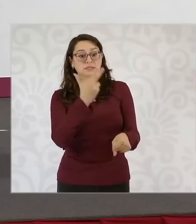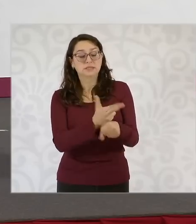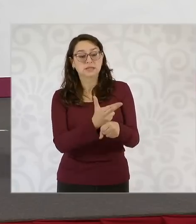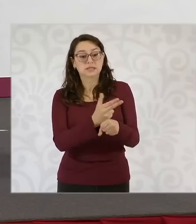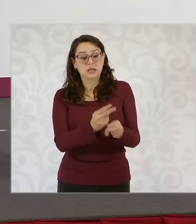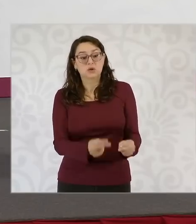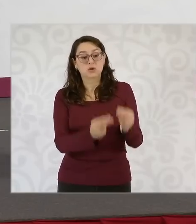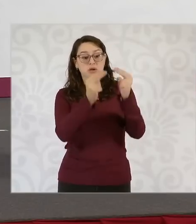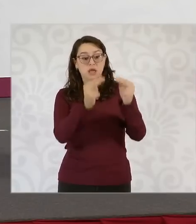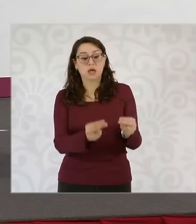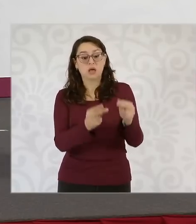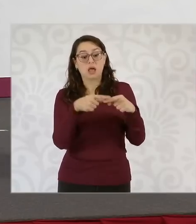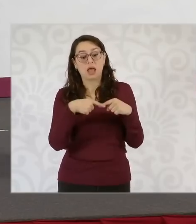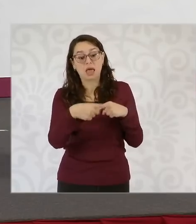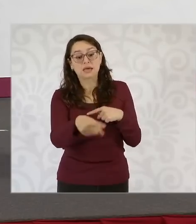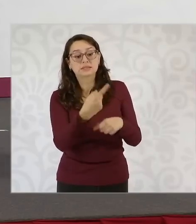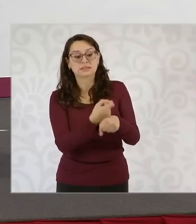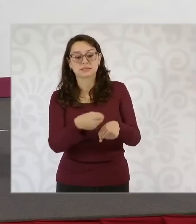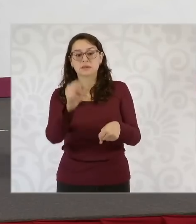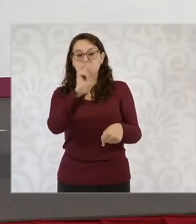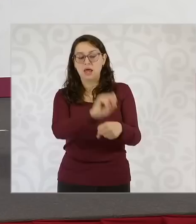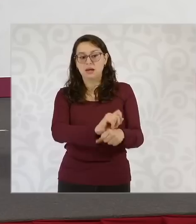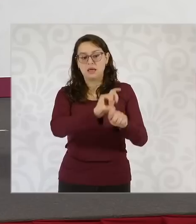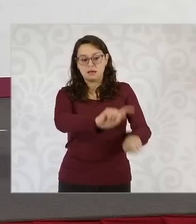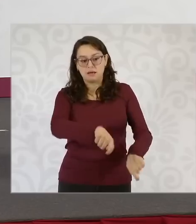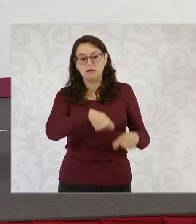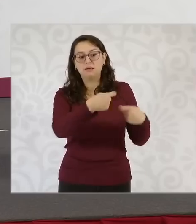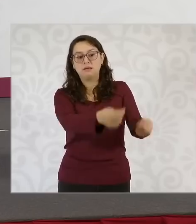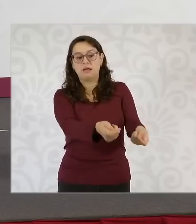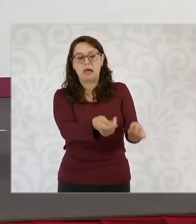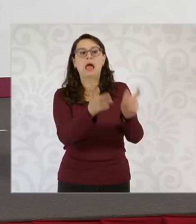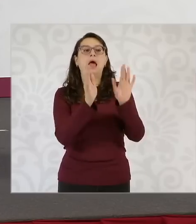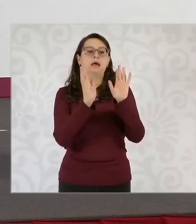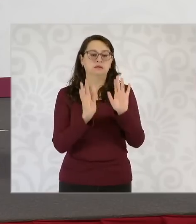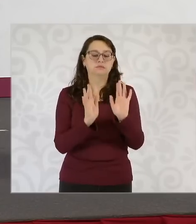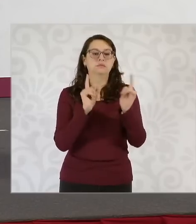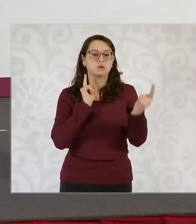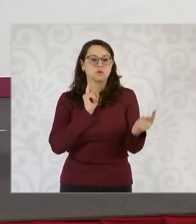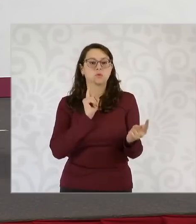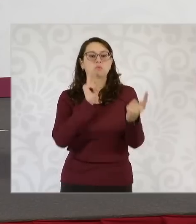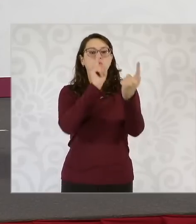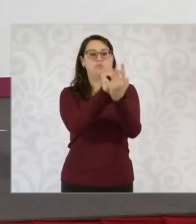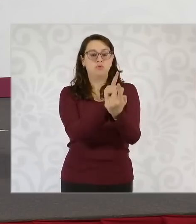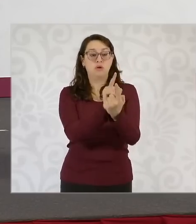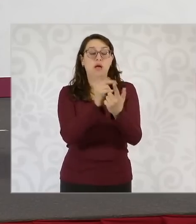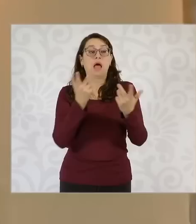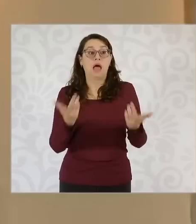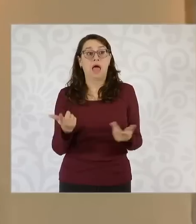Entonces ya podemos reunirnos oficialmente Porque allá lo ratifica el senado tiene que ratificarlo